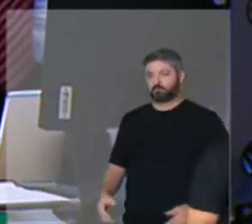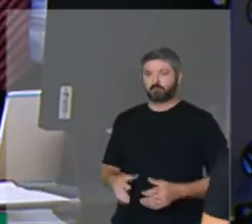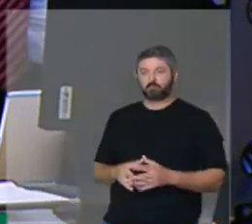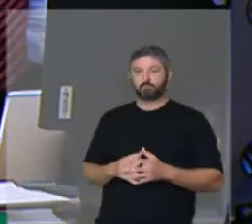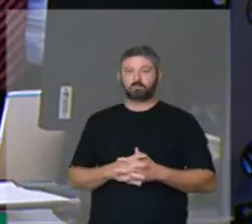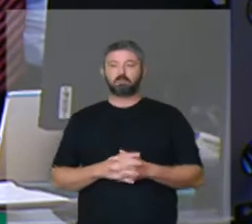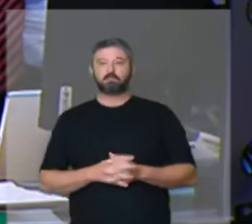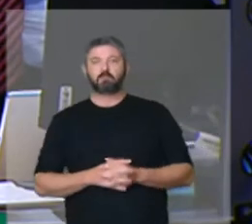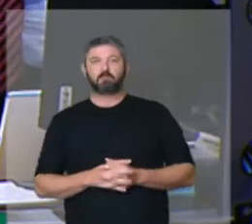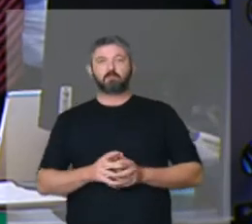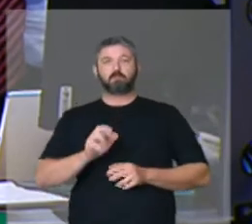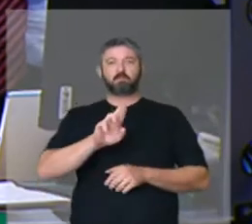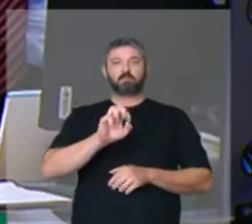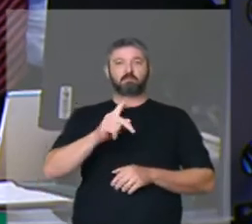APRECIAR UM RELATÓRIO COM MATÉRIA ESTRANHA AO MÉRITO